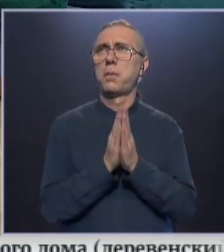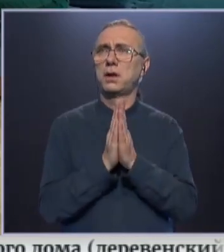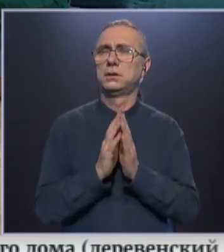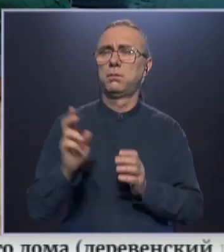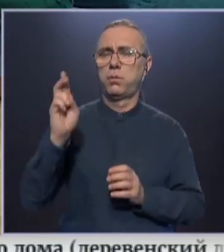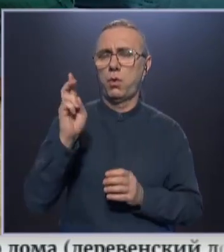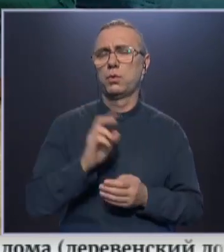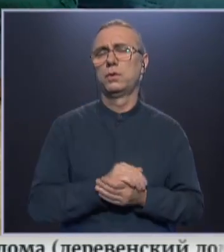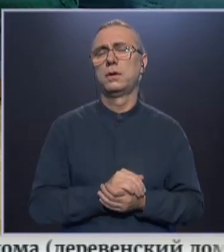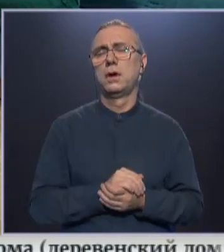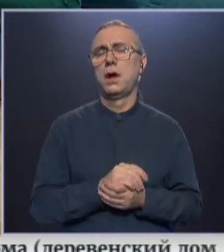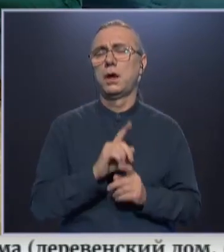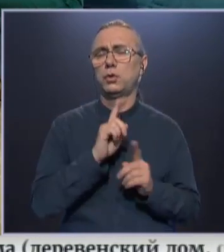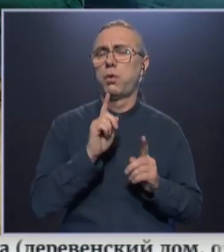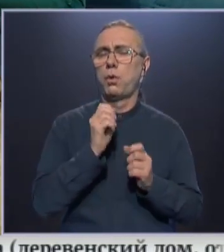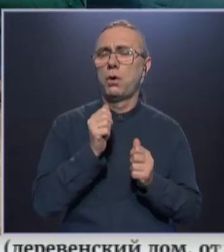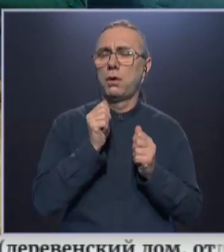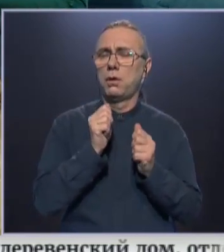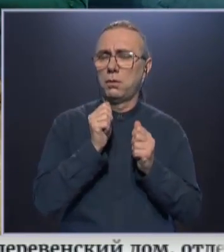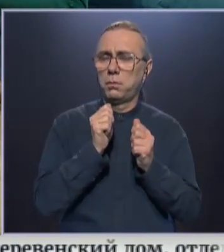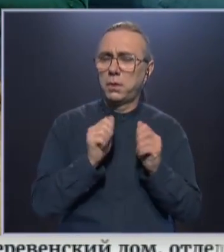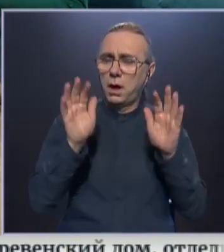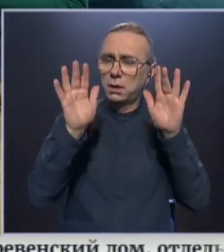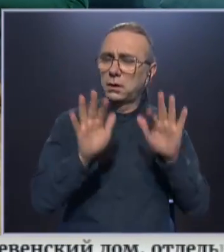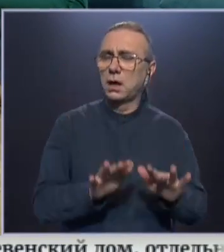особую благодать получит этот келейной молитвенник